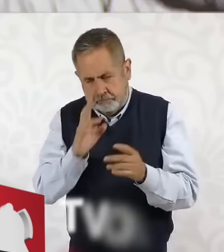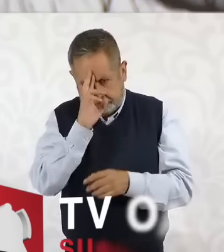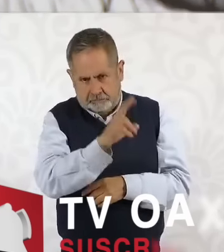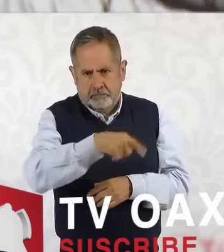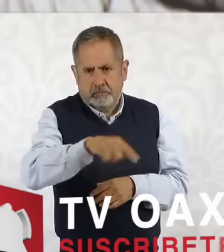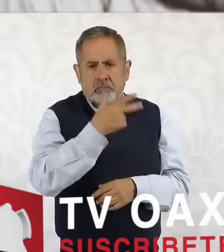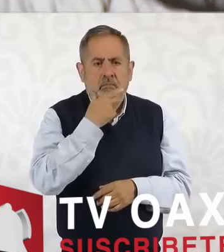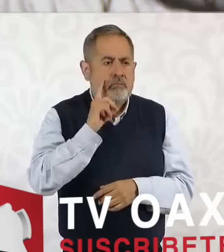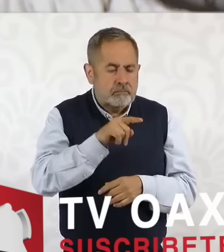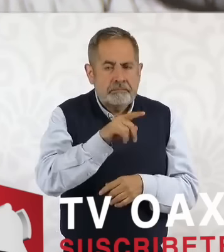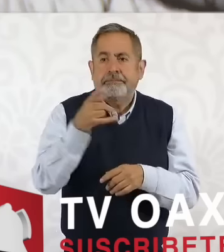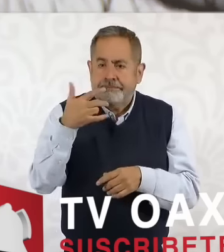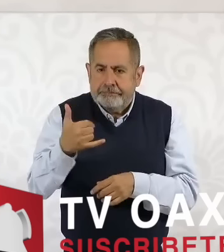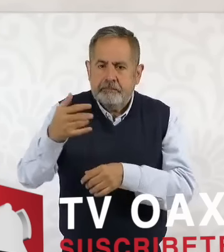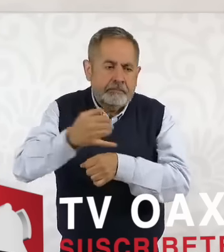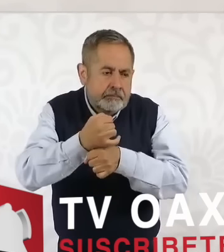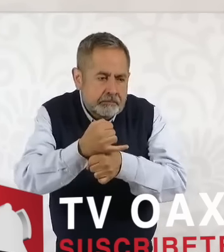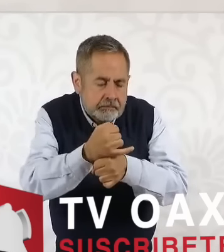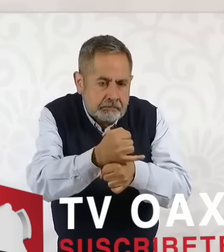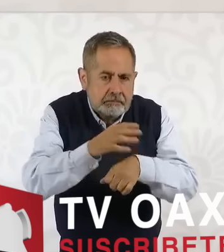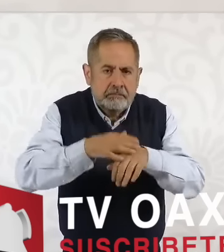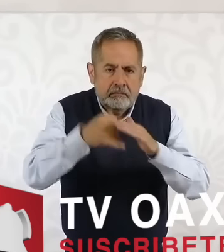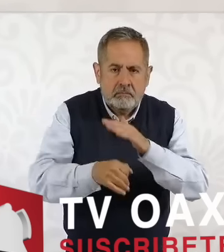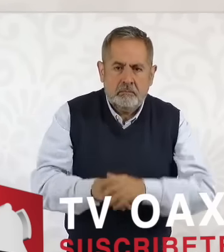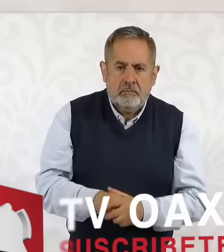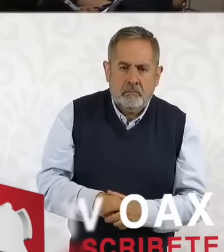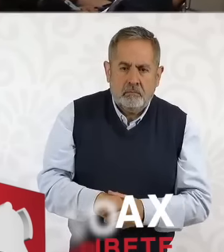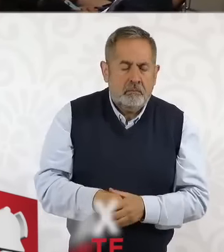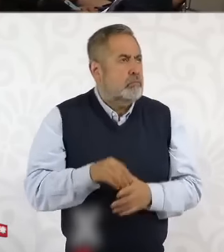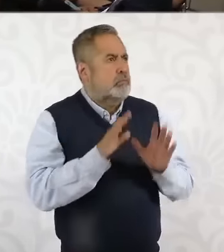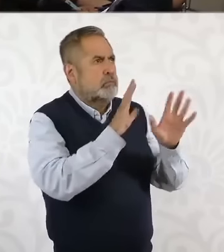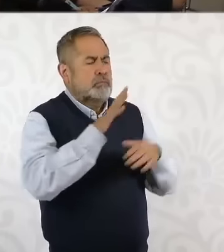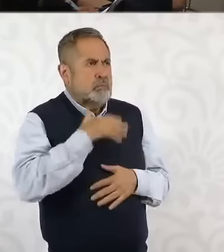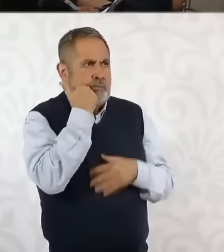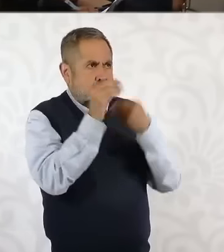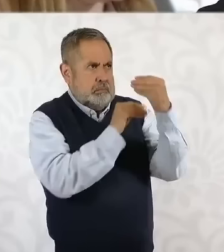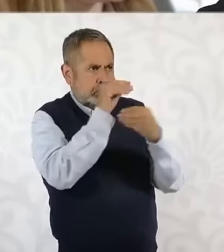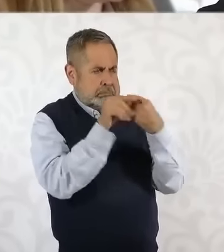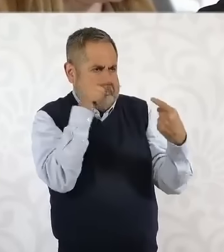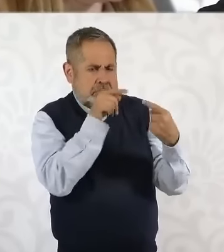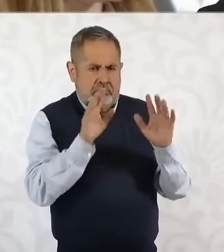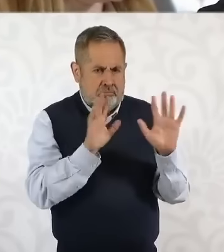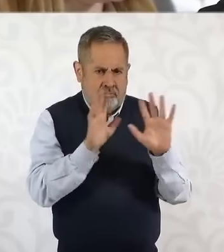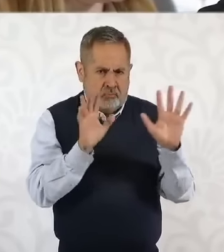a las investigaciones y a los familiares. Sí, no, no, no pretendo tener una discusión sobre el tema.